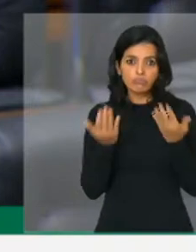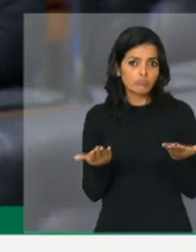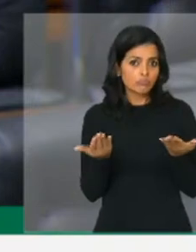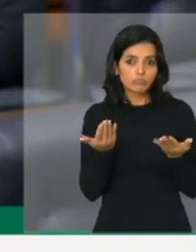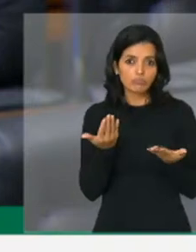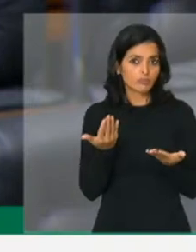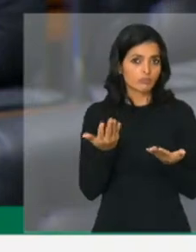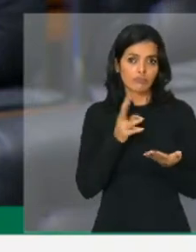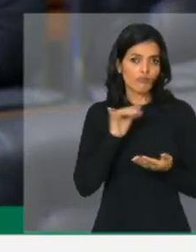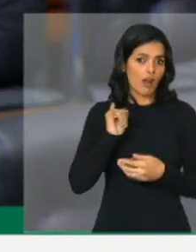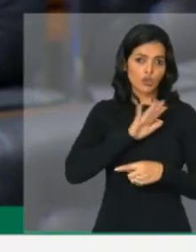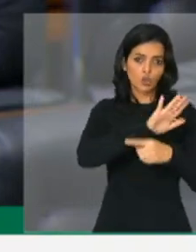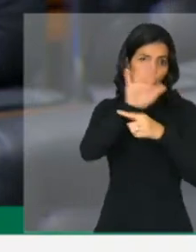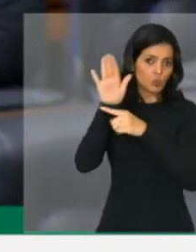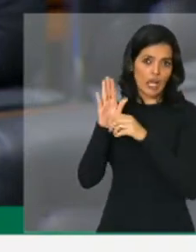MATÉRIA PRA QUE ISSO NÃO